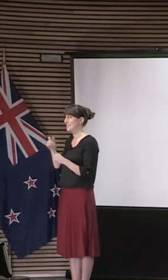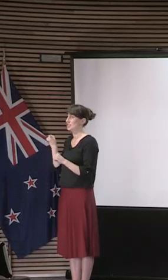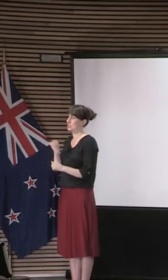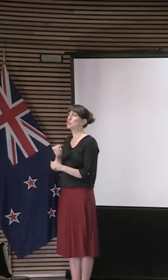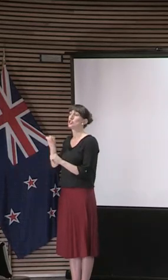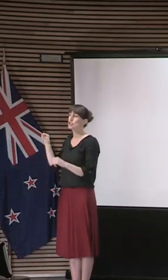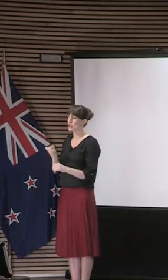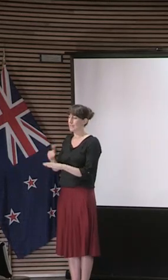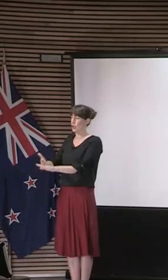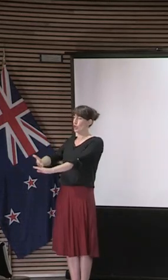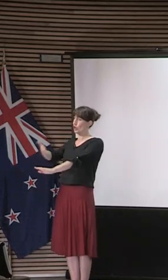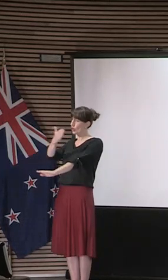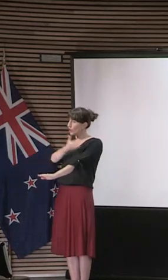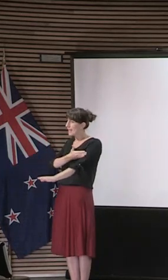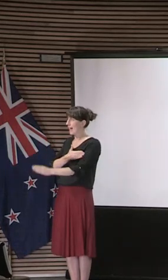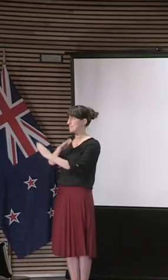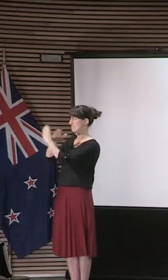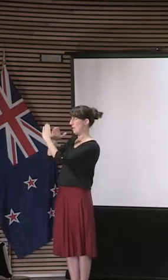Ko te Komiti Whakautu Korero mo te ata i tenei ata i